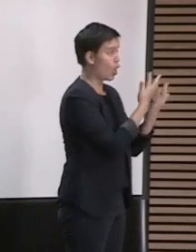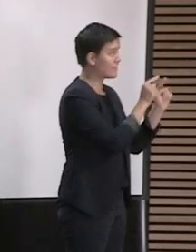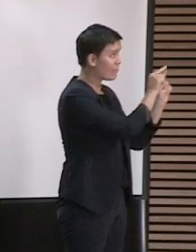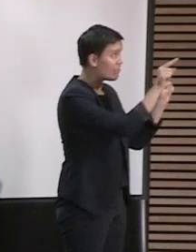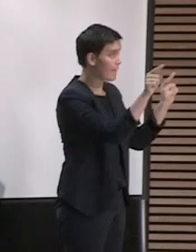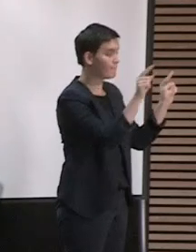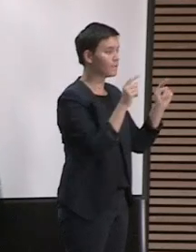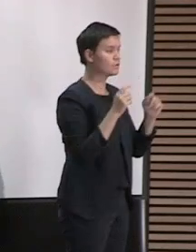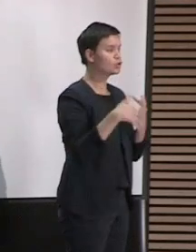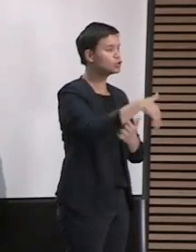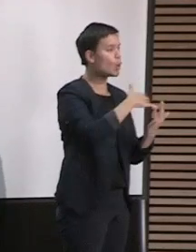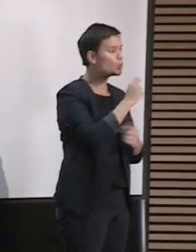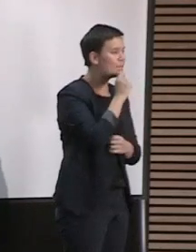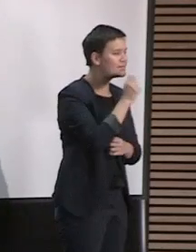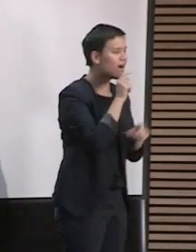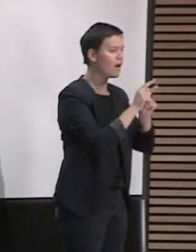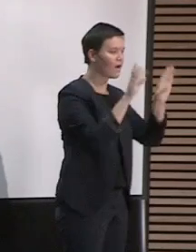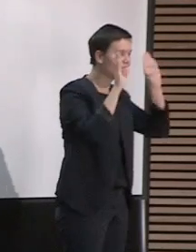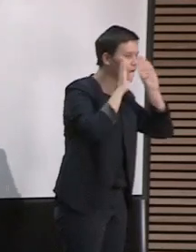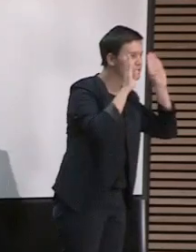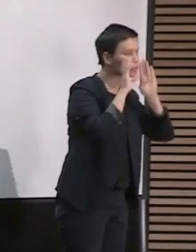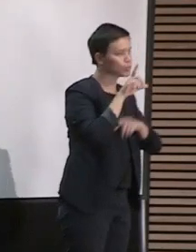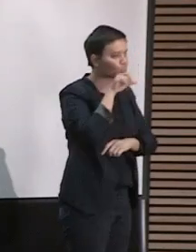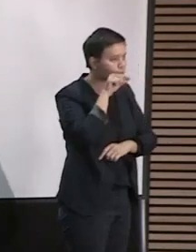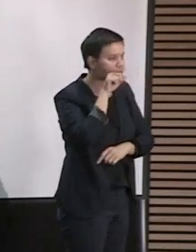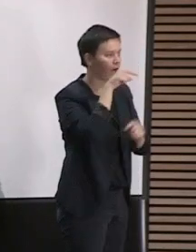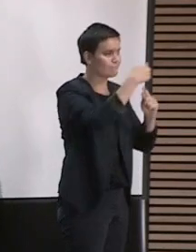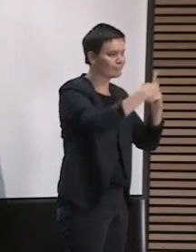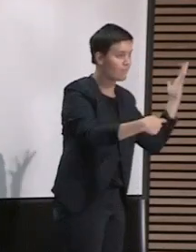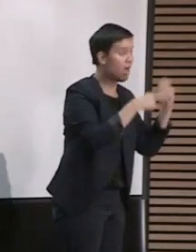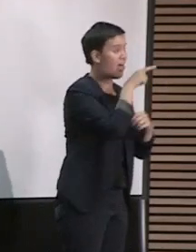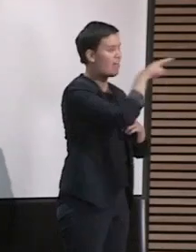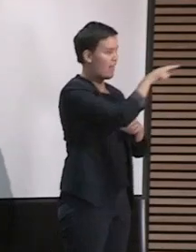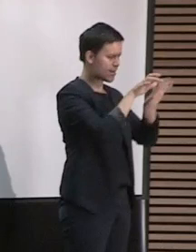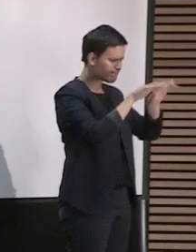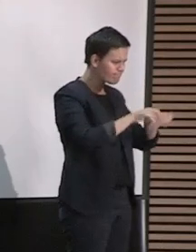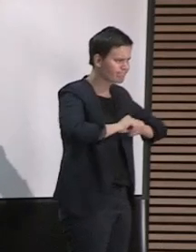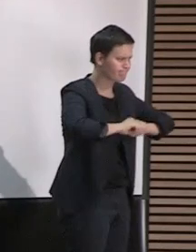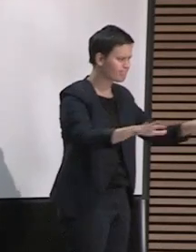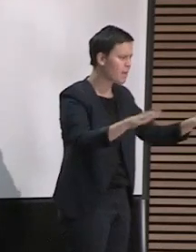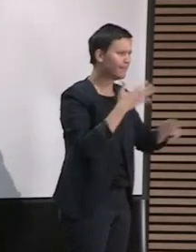pop-up. Kei te pirangi au ki te mahi motuhake, ano, whakawhetai ki nga rangatira o te hahi. Kei